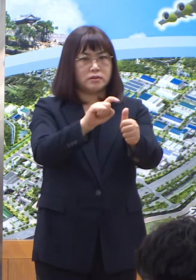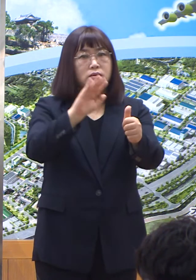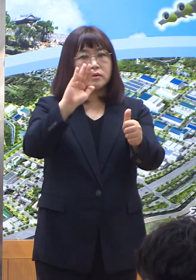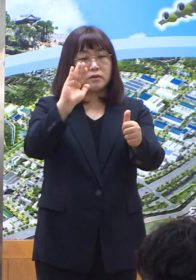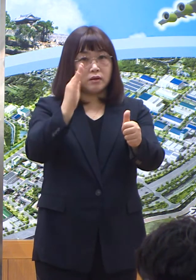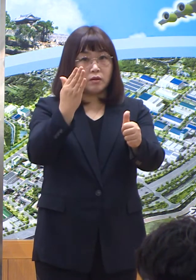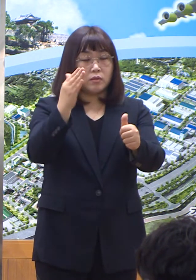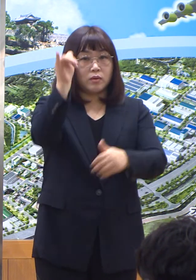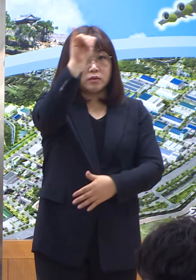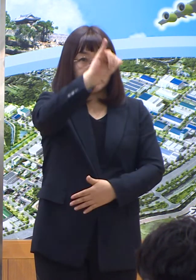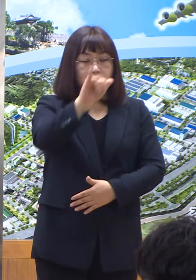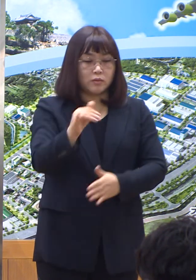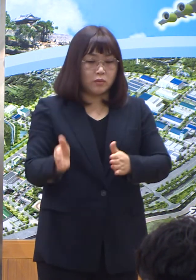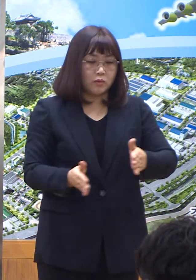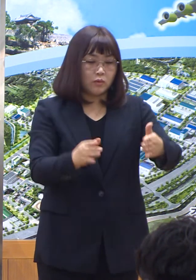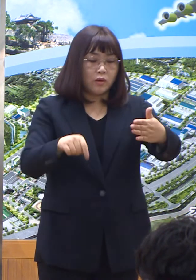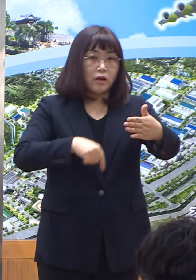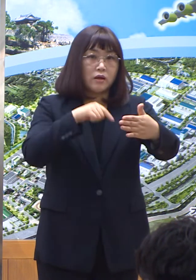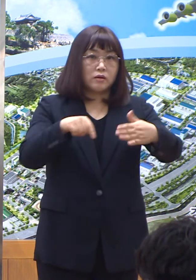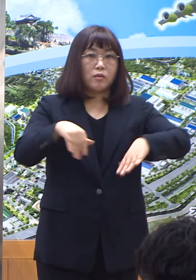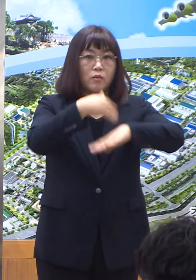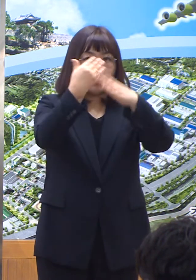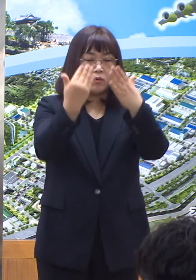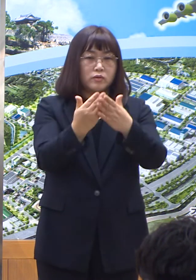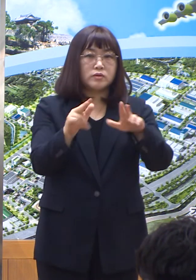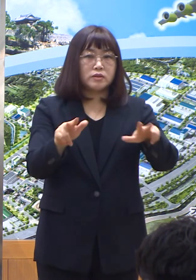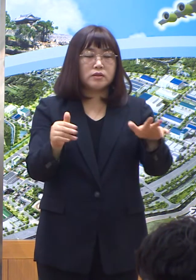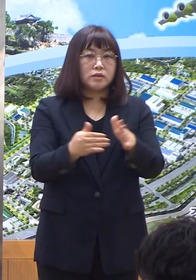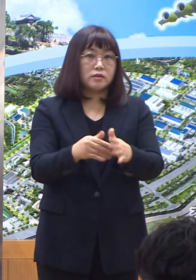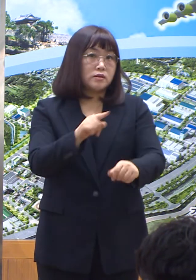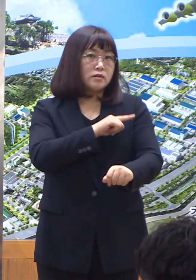천불 깐소네 2 오존 볼 때 죄 4팀을